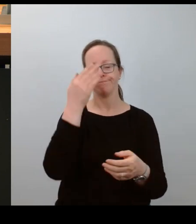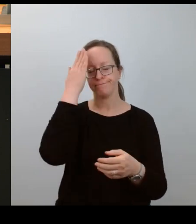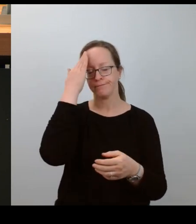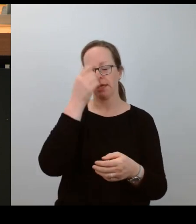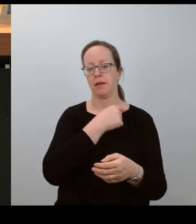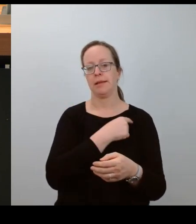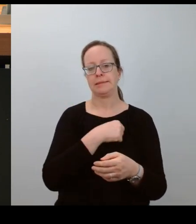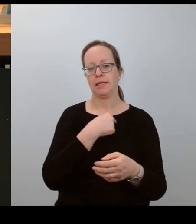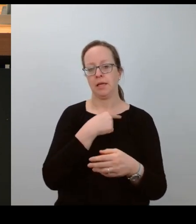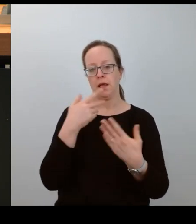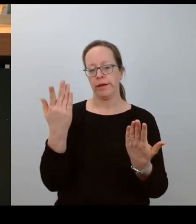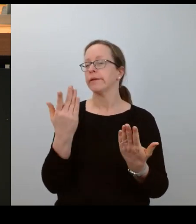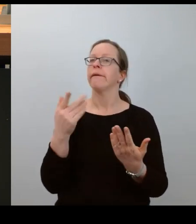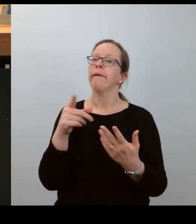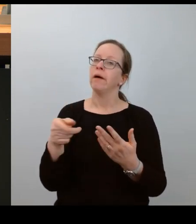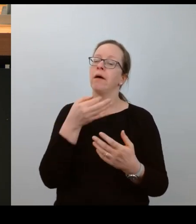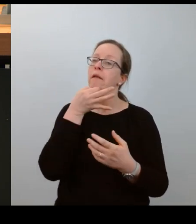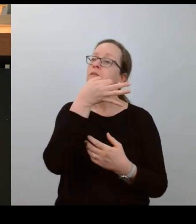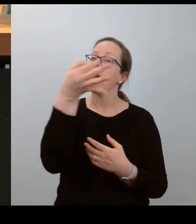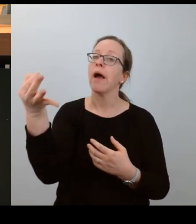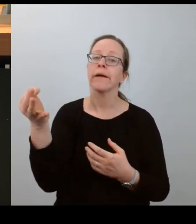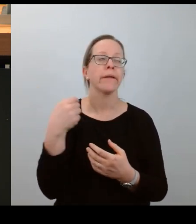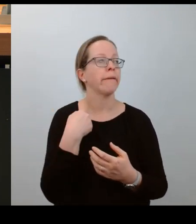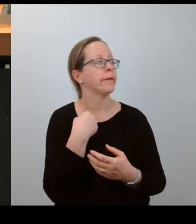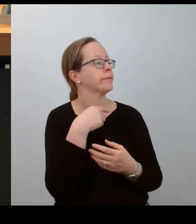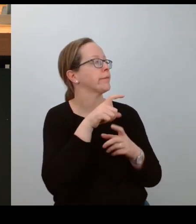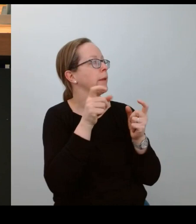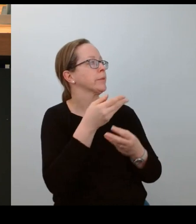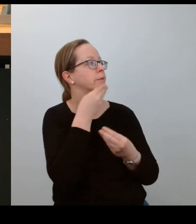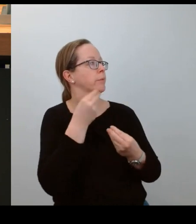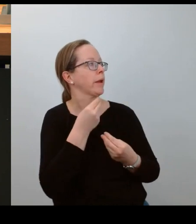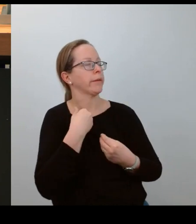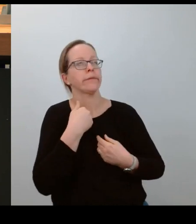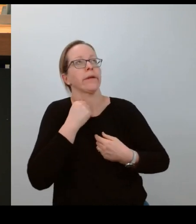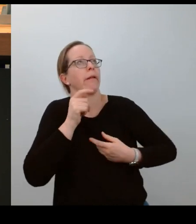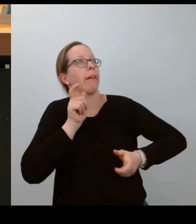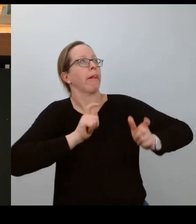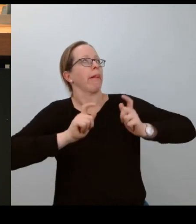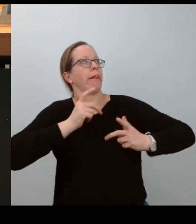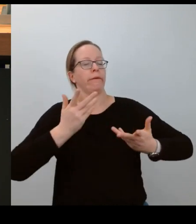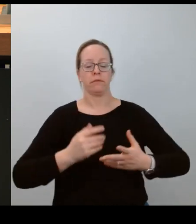die Haushaltsberatungen durch waren auch zu besprechen. Das fand leider erst im August 2022